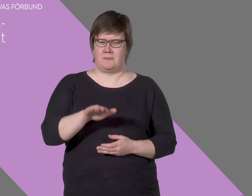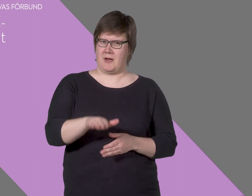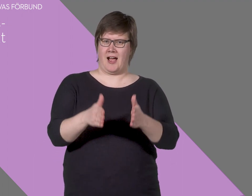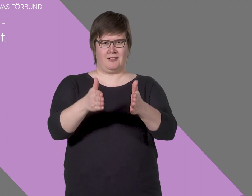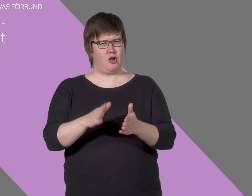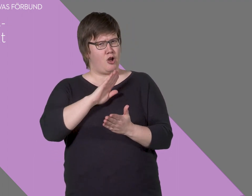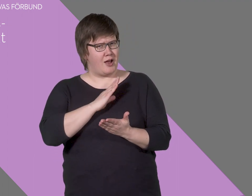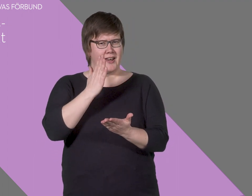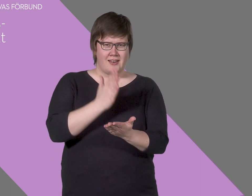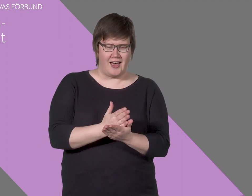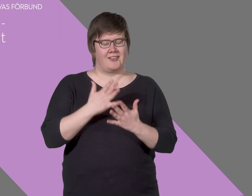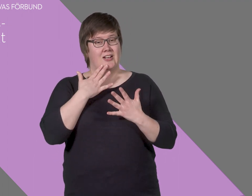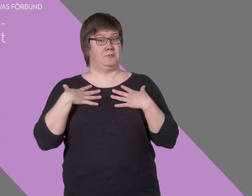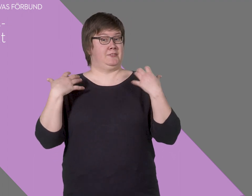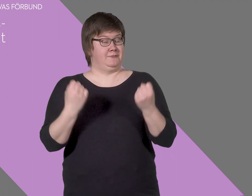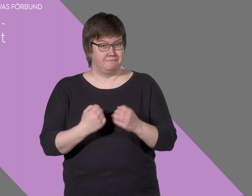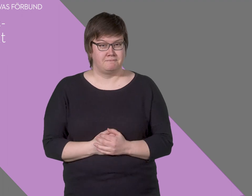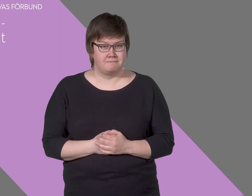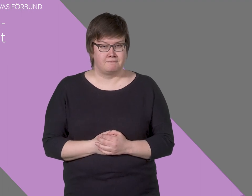"Ett barn har rätt till välbefinnande".